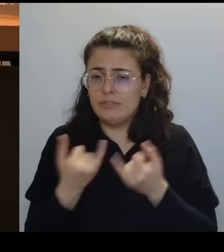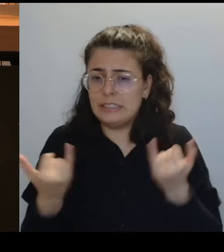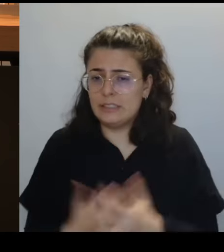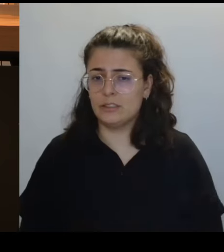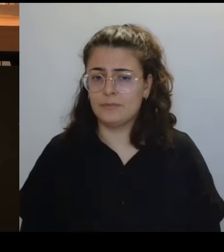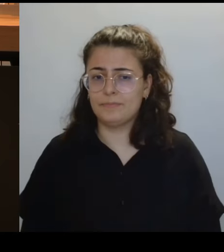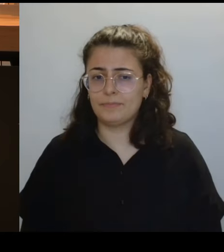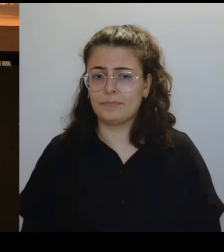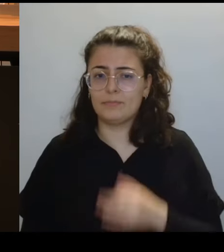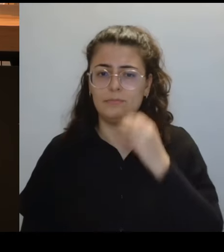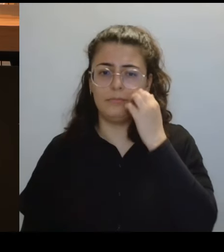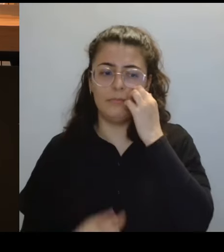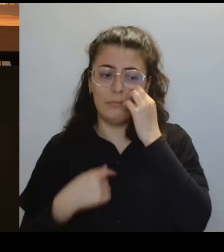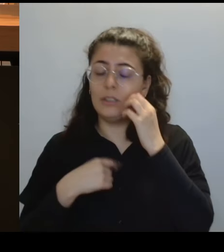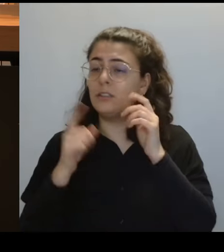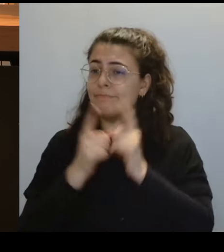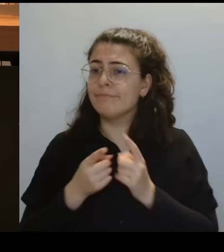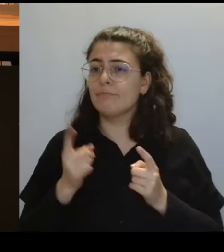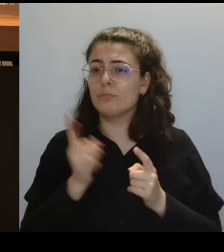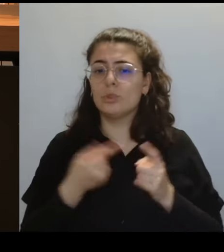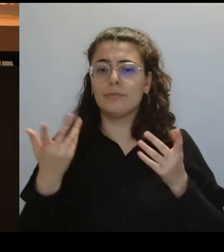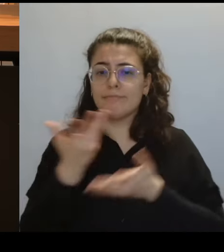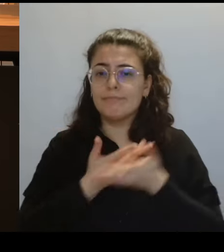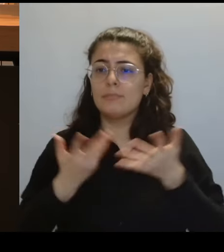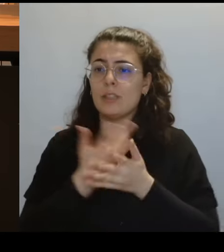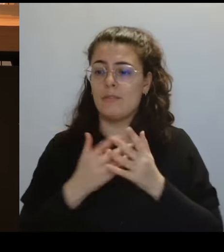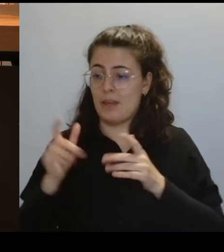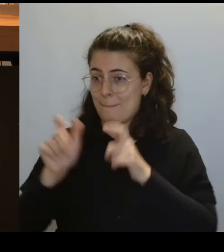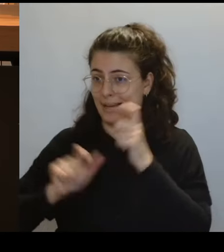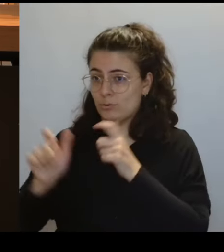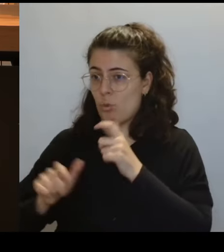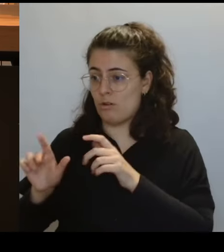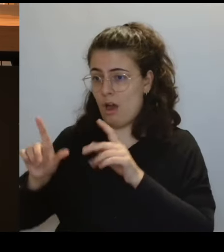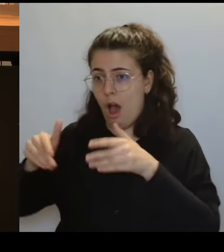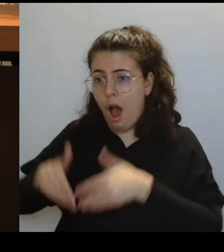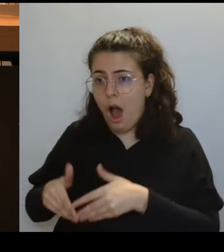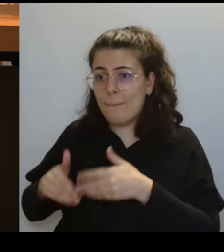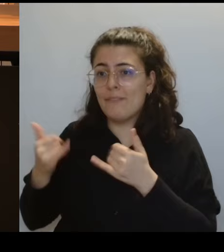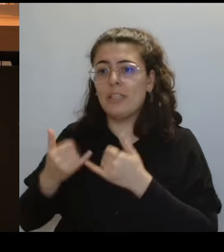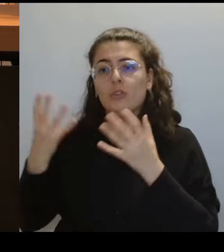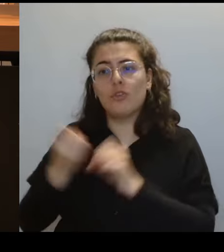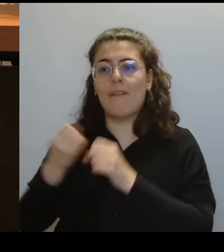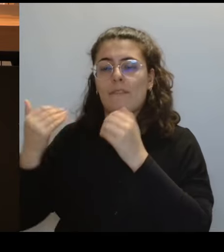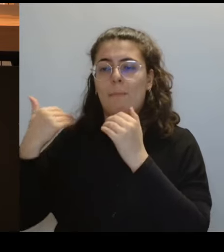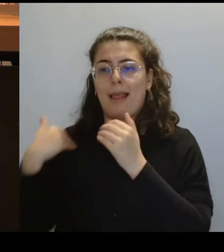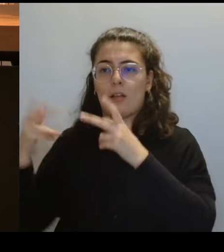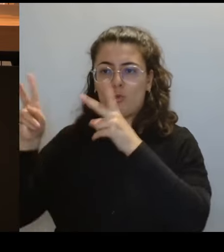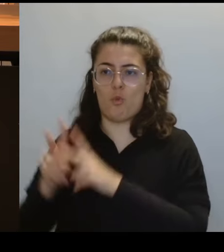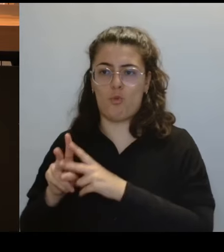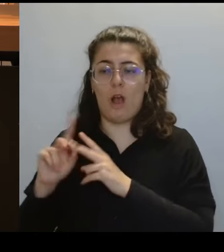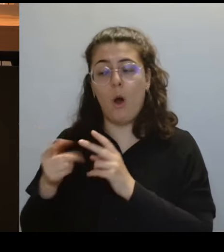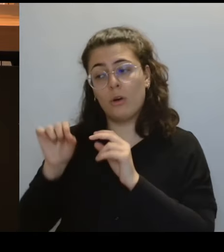die am wenigsten haben, entlasten und auch schützen, deren Gesundheit schützen und die Reichsten da zur Kasse bitten und